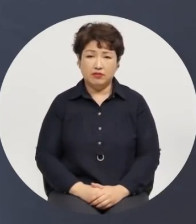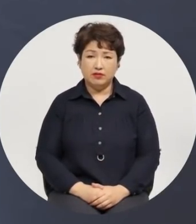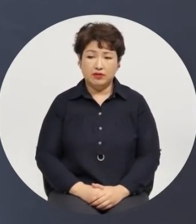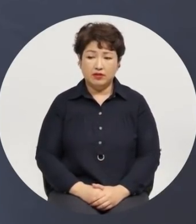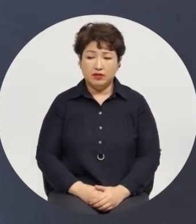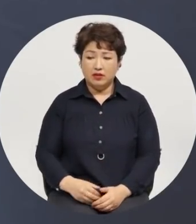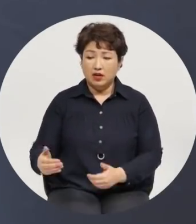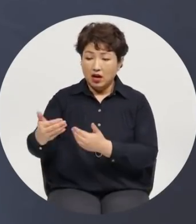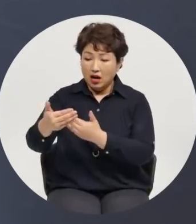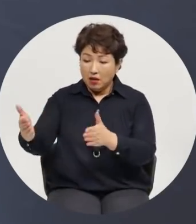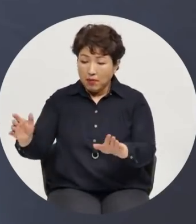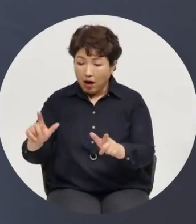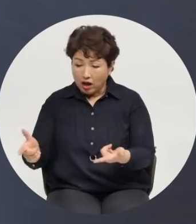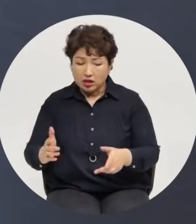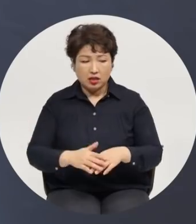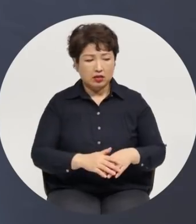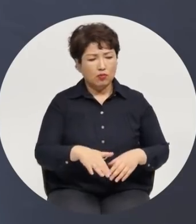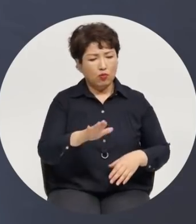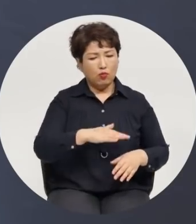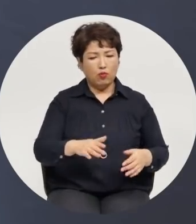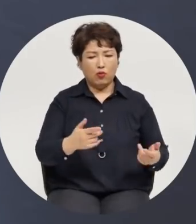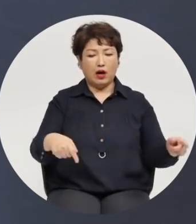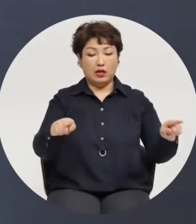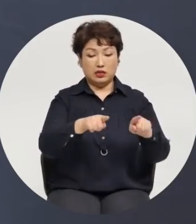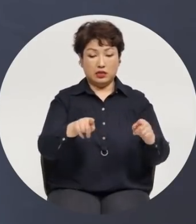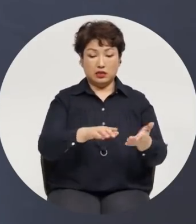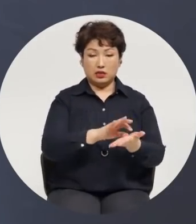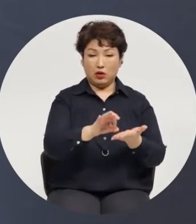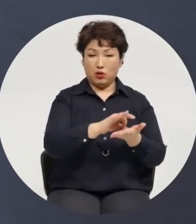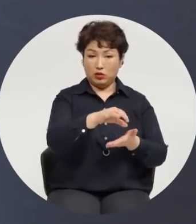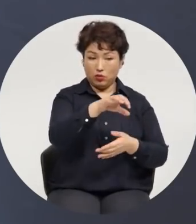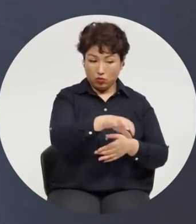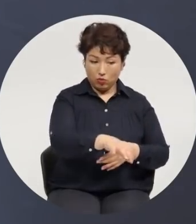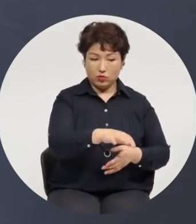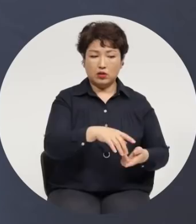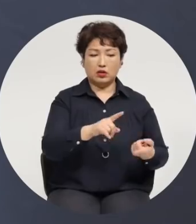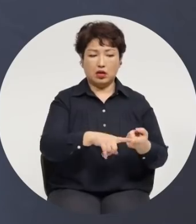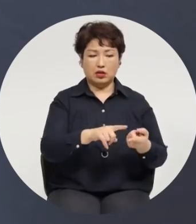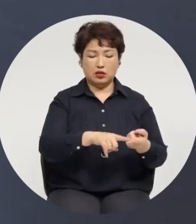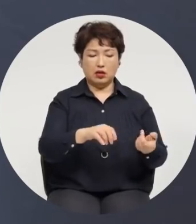그리고 아이가 가족이 공동으로 쓰는 곳을 어질러 놓으면